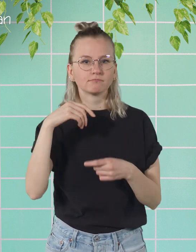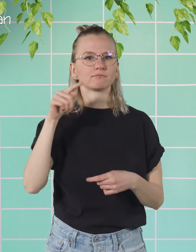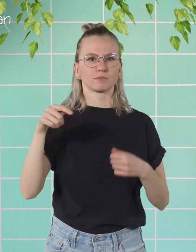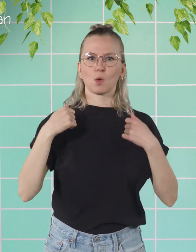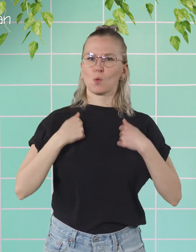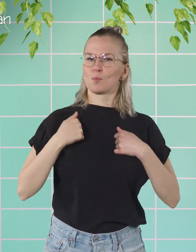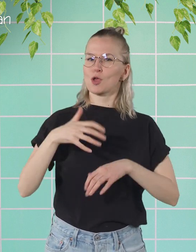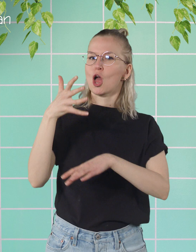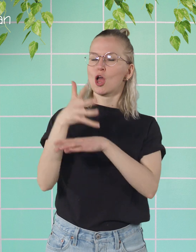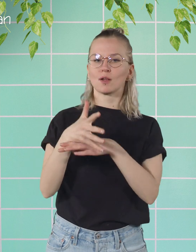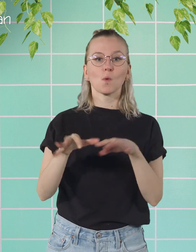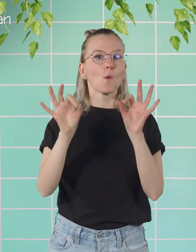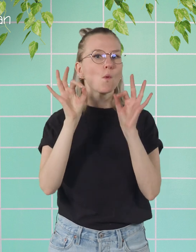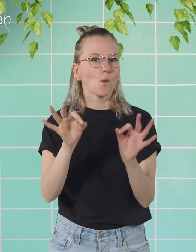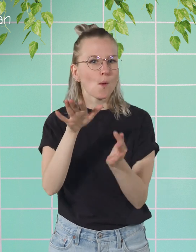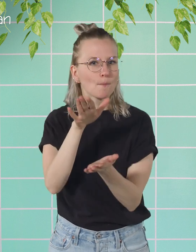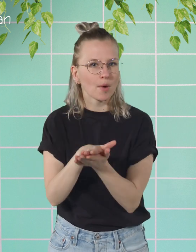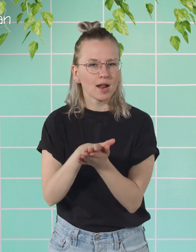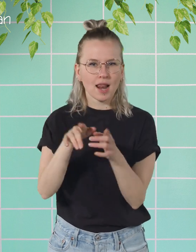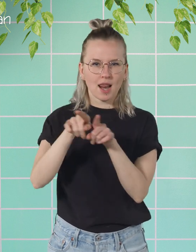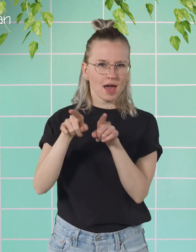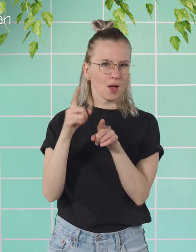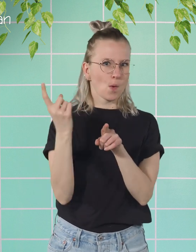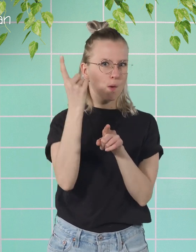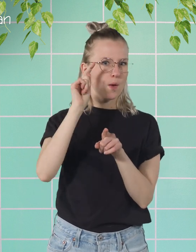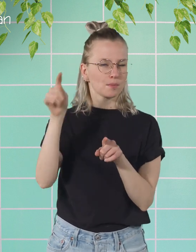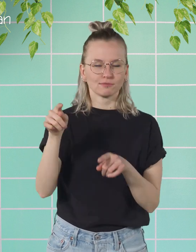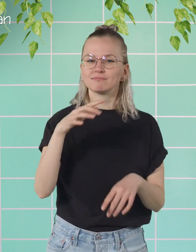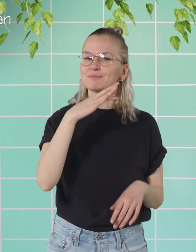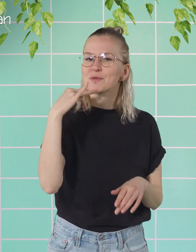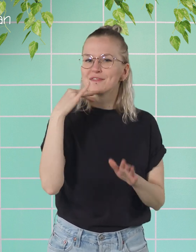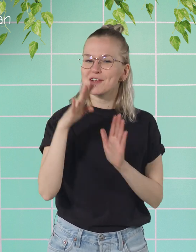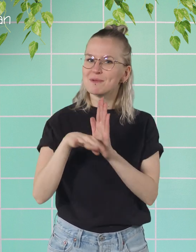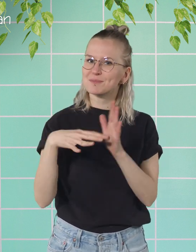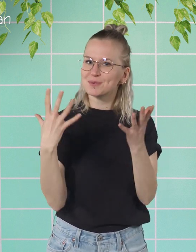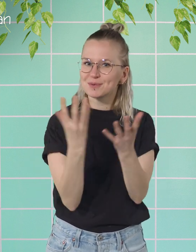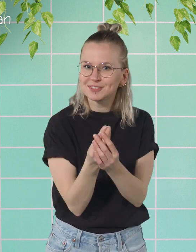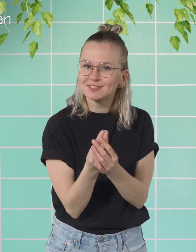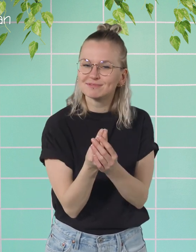joka järjestetään kylpylähotelli Kunnonpaikassa lähellä Kuopiota. Luvassa on kaikenlaista kivaa yhteistä ohjelmaa!